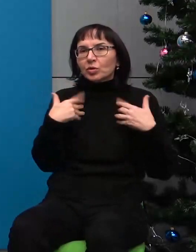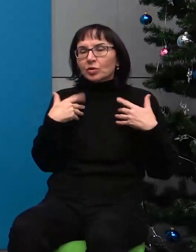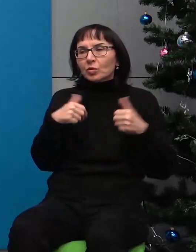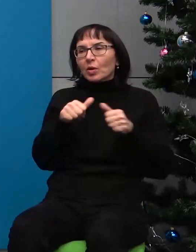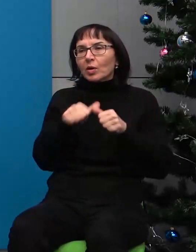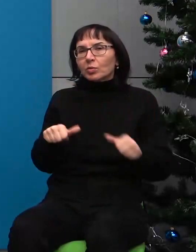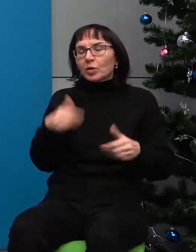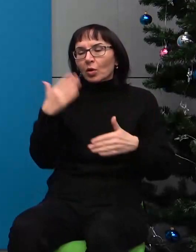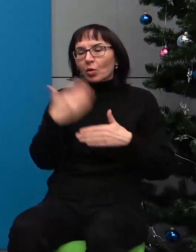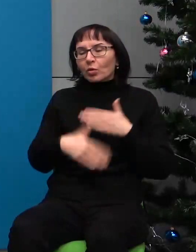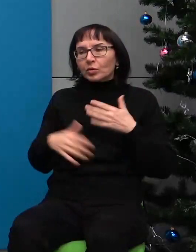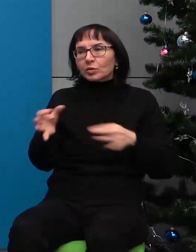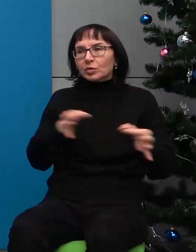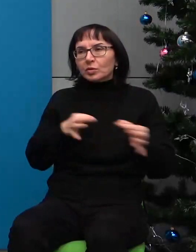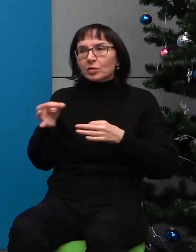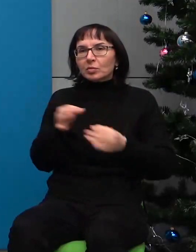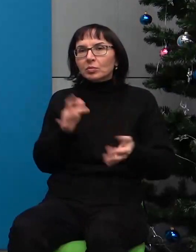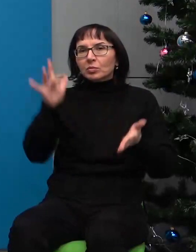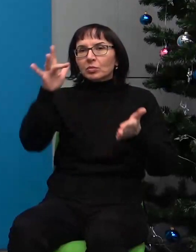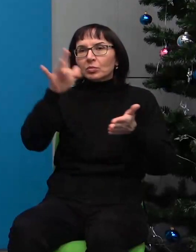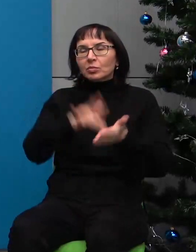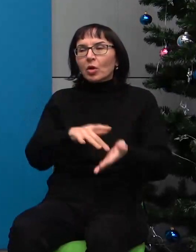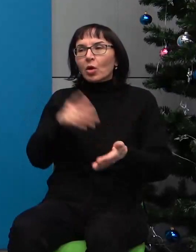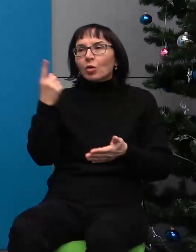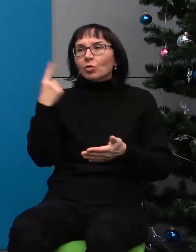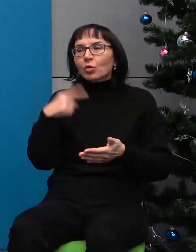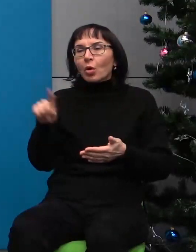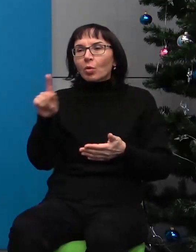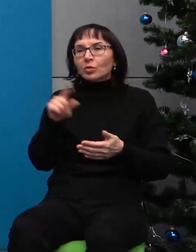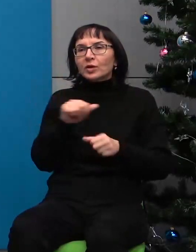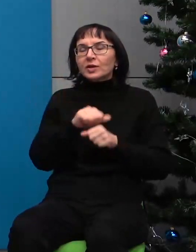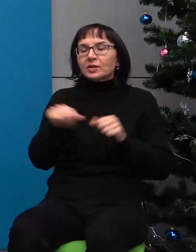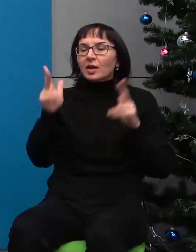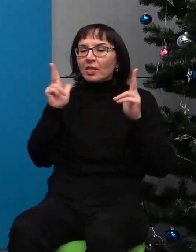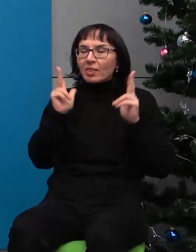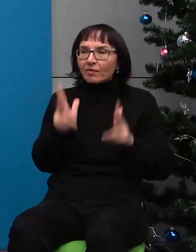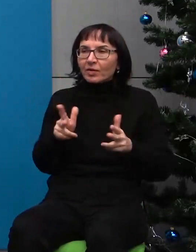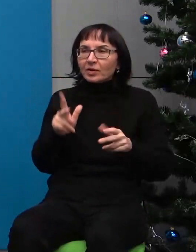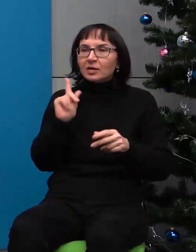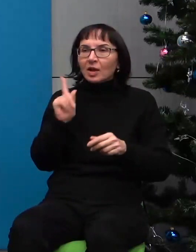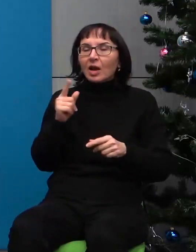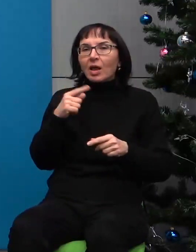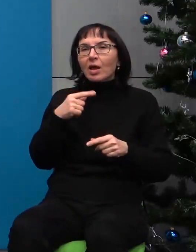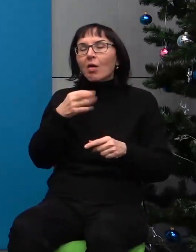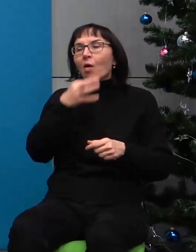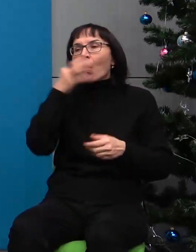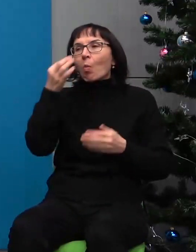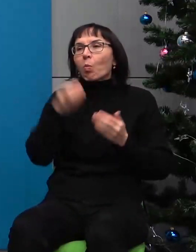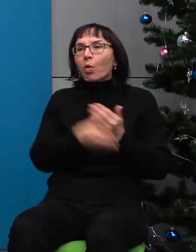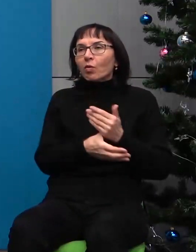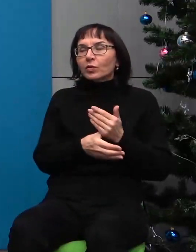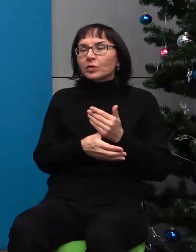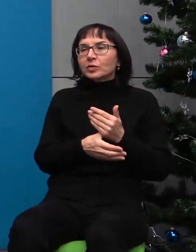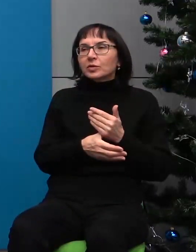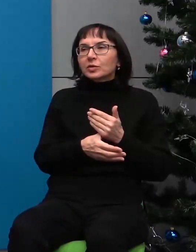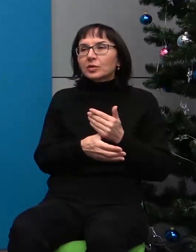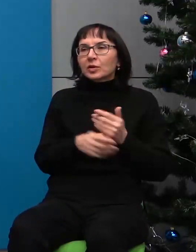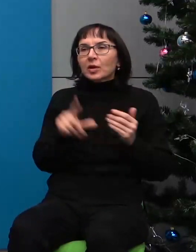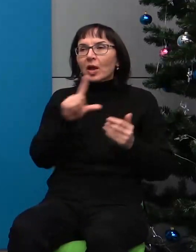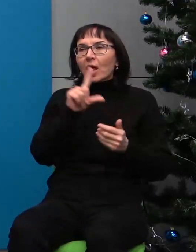I w tej książce ona trafia do Drohobycza. Więc jest na faktach, ale to jest powieść. No i wreszcie jest Feliks Landau.